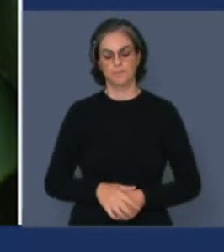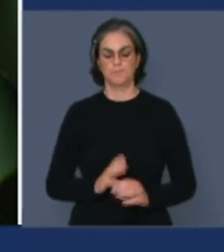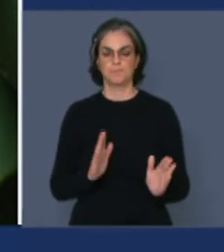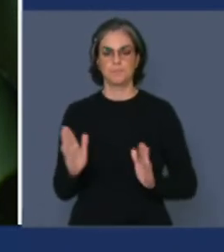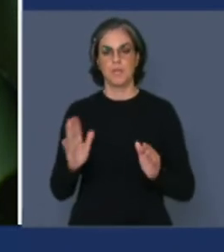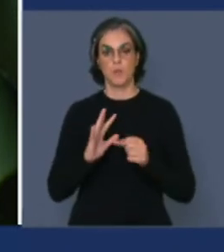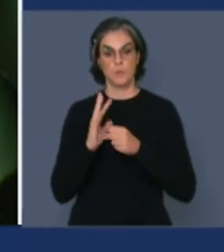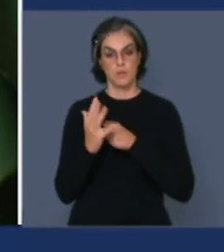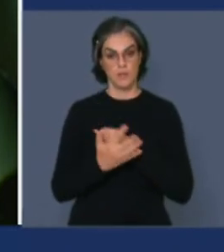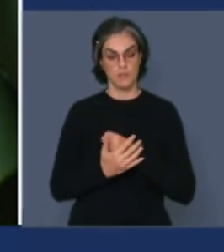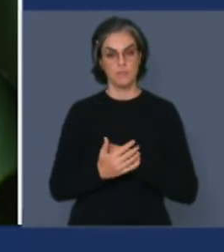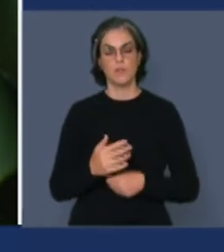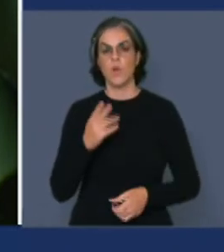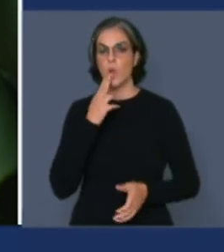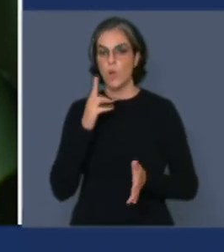EM PLENA PANDEMIA, ENTREGARAM